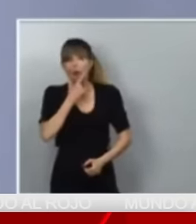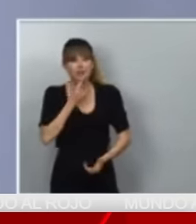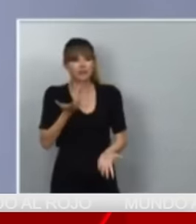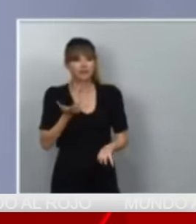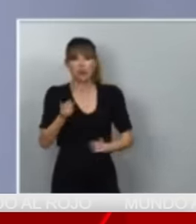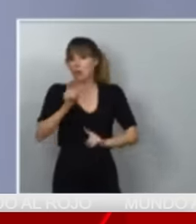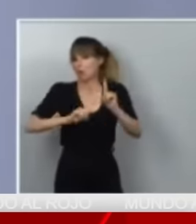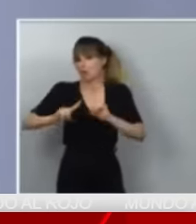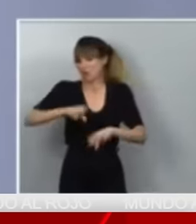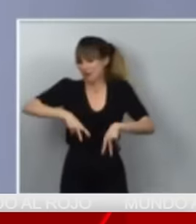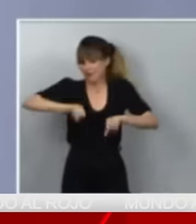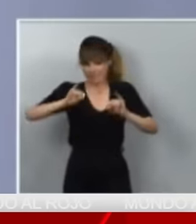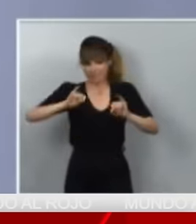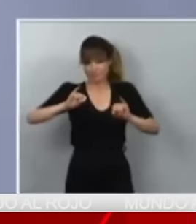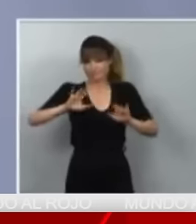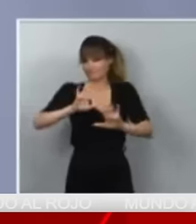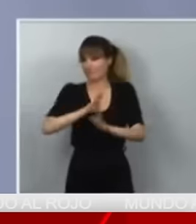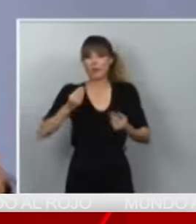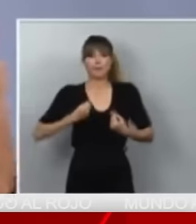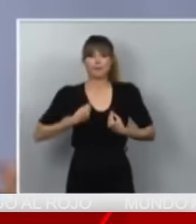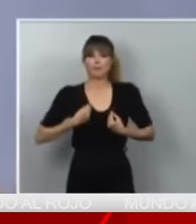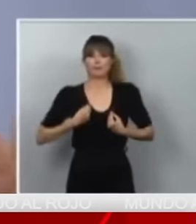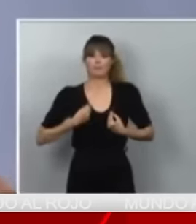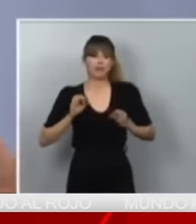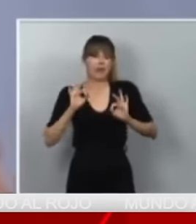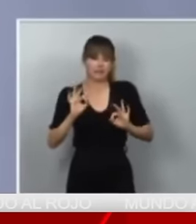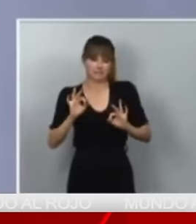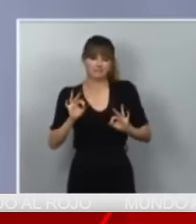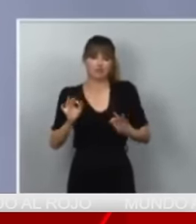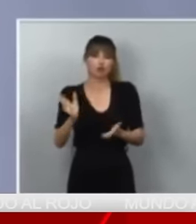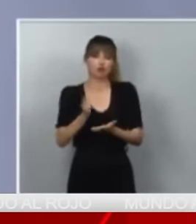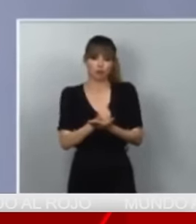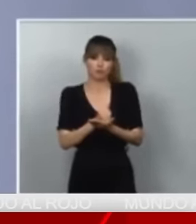ningún problema como todo en la vida hay que equilibrar distintos principios y el